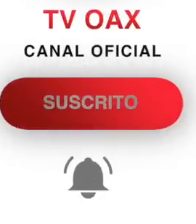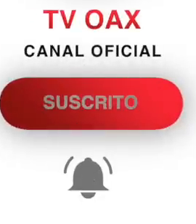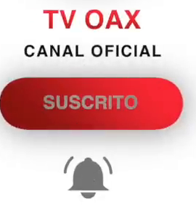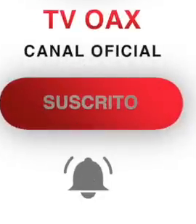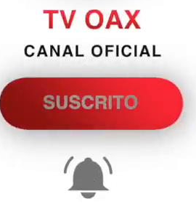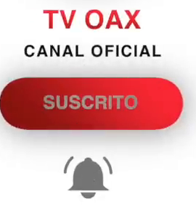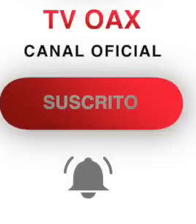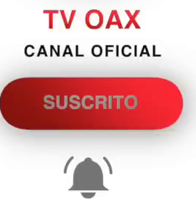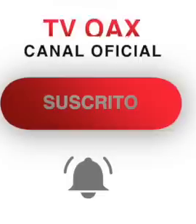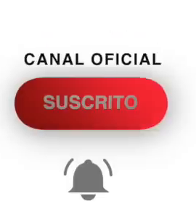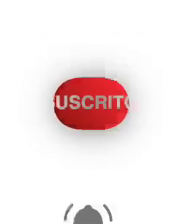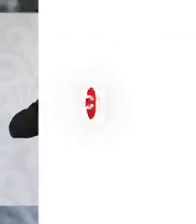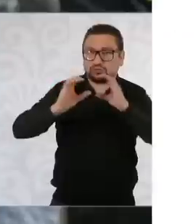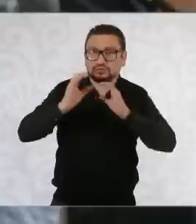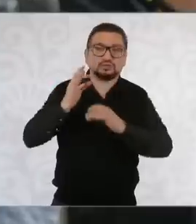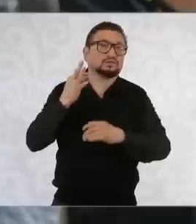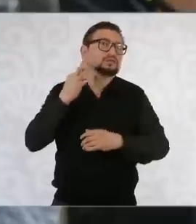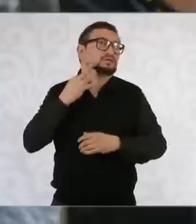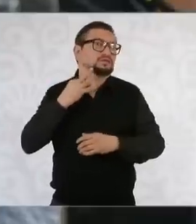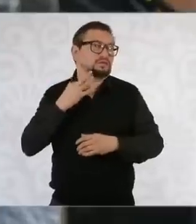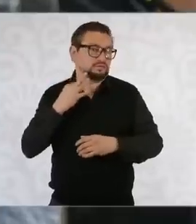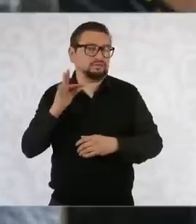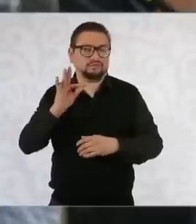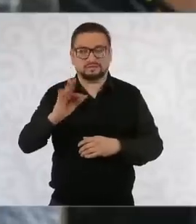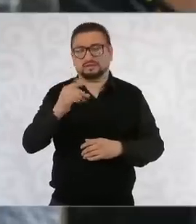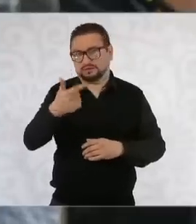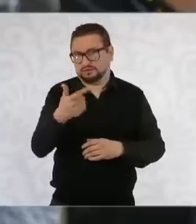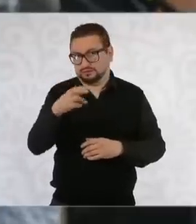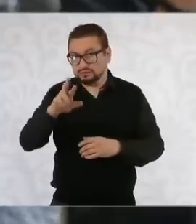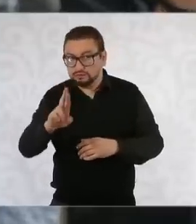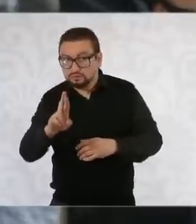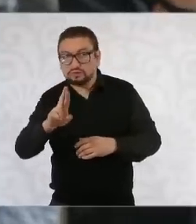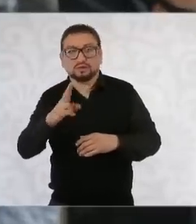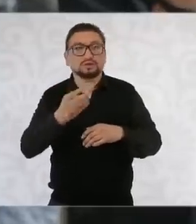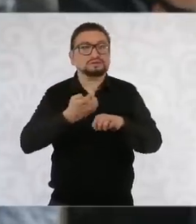la comunicación entre la fiscalía general de la república y las entidades que reportan los